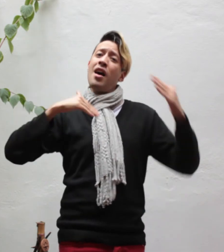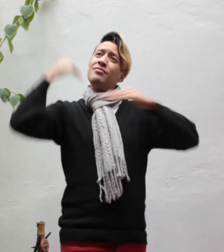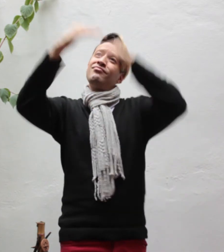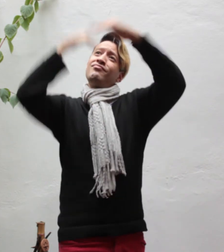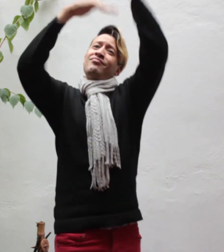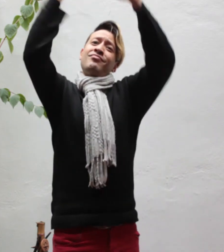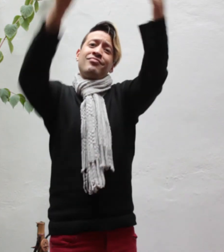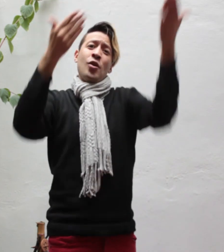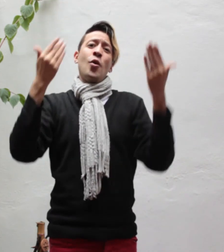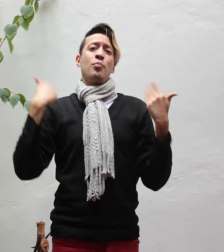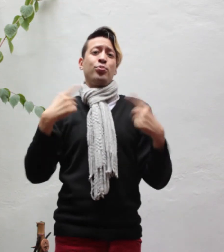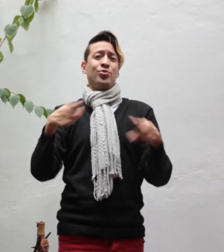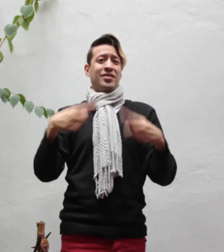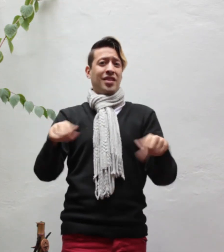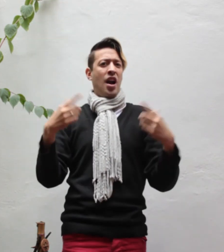proseguir activamente la música como una carrera”.